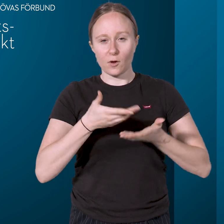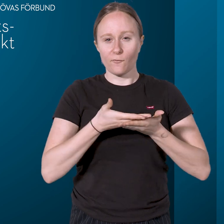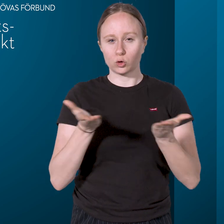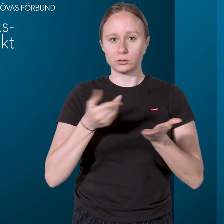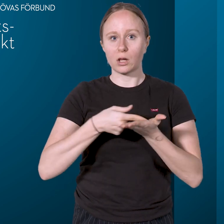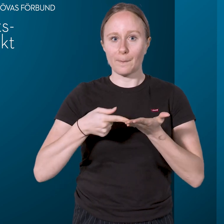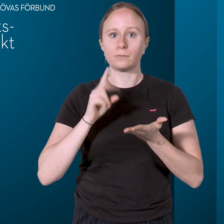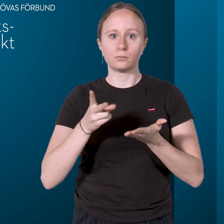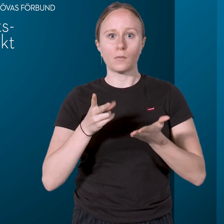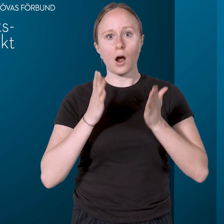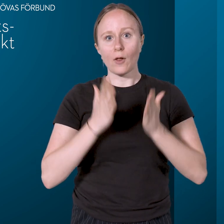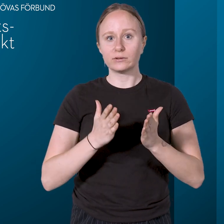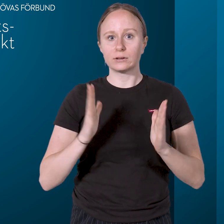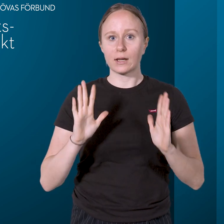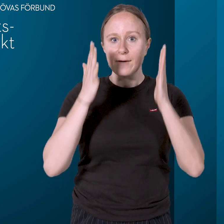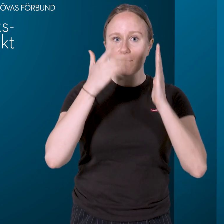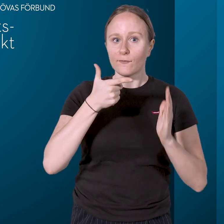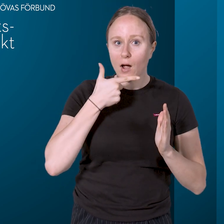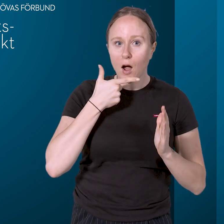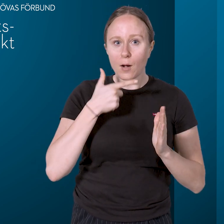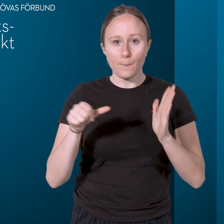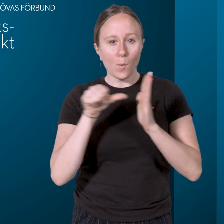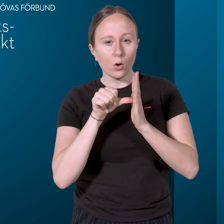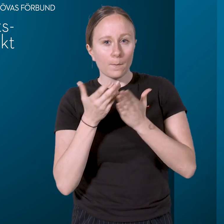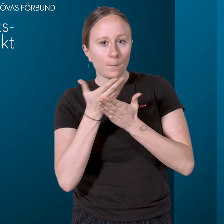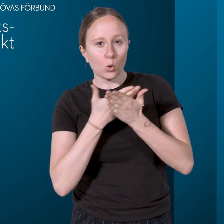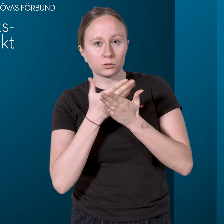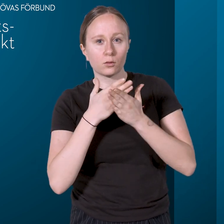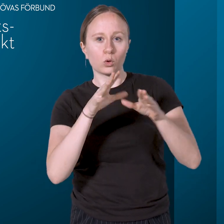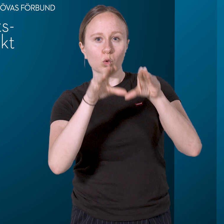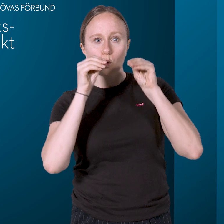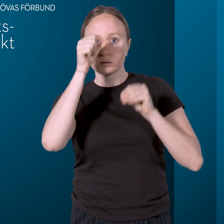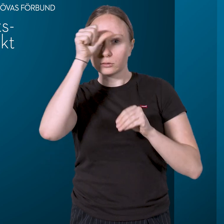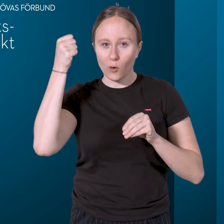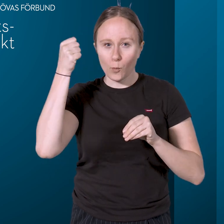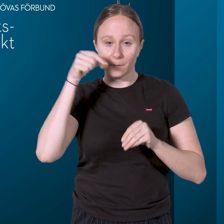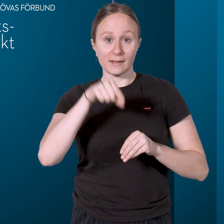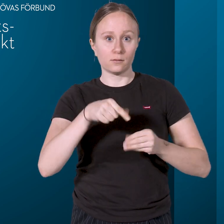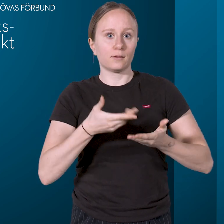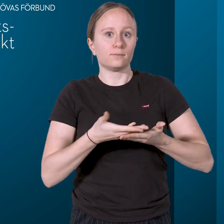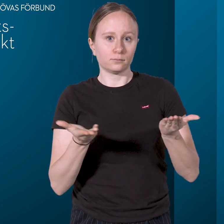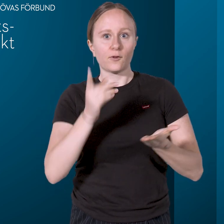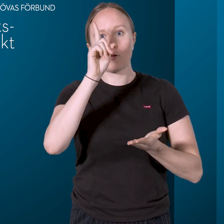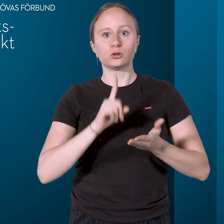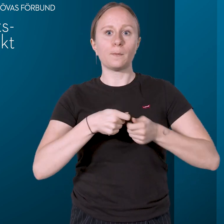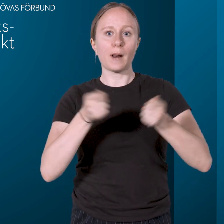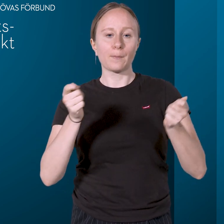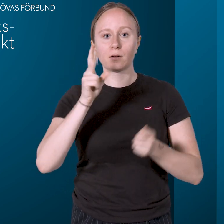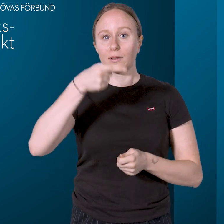Den 10 oktober 2024 har föreställningen Livsfarligt på allvar! -